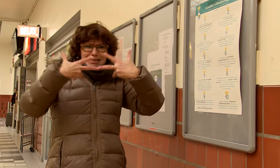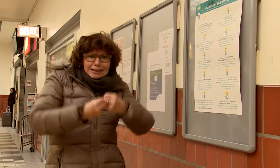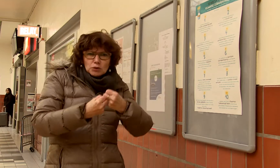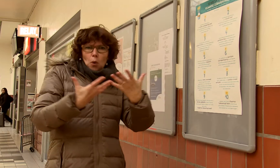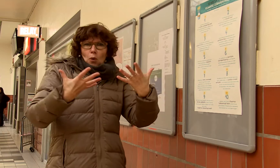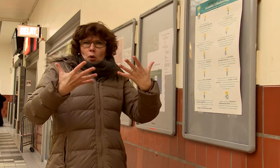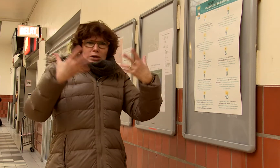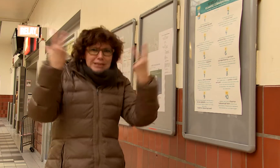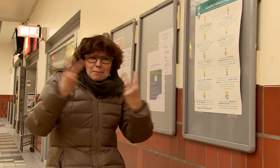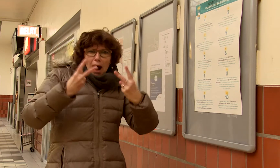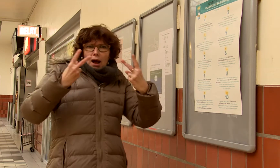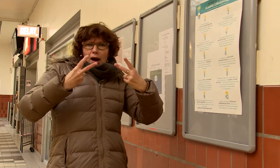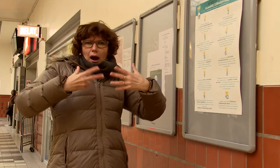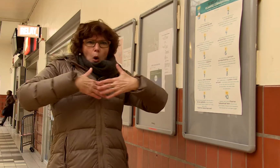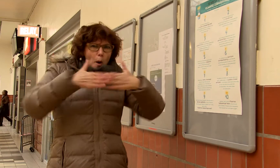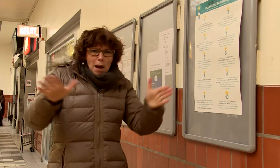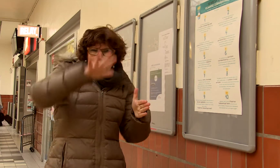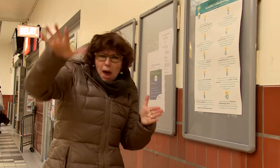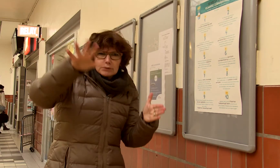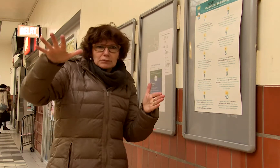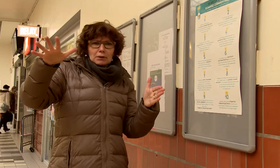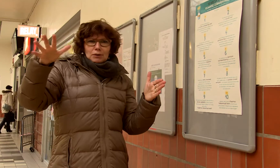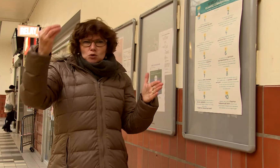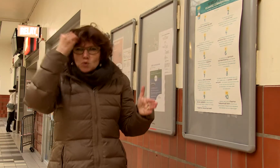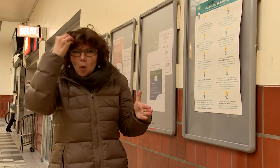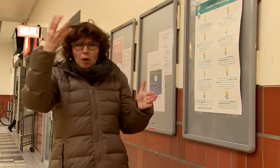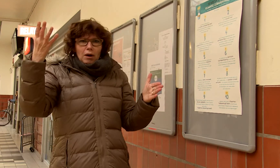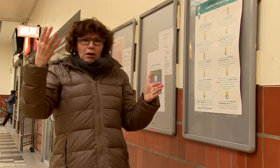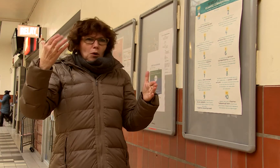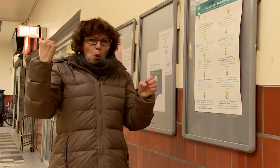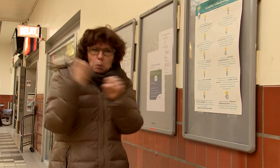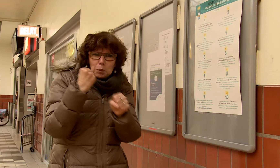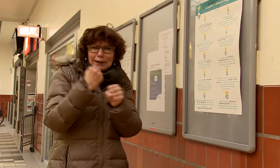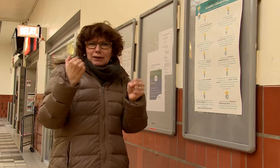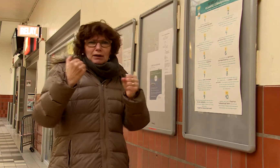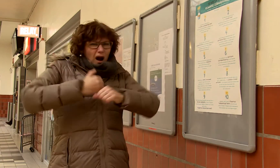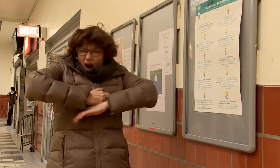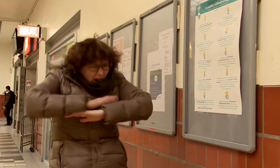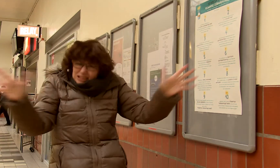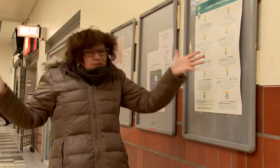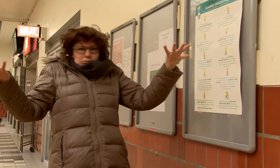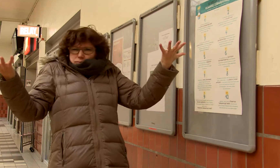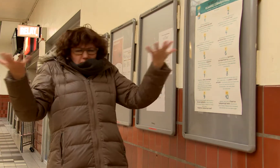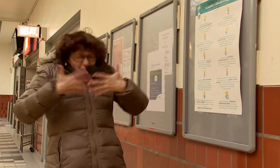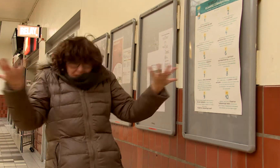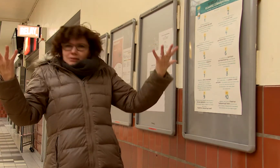In het station, de cinema, op openbare plaatsen, op school, op het werk, ... Gewoon overal!